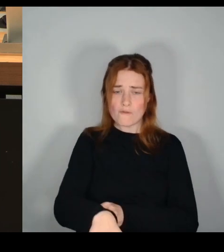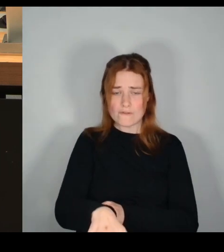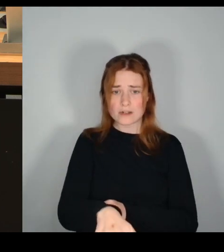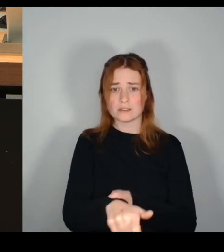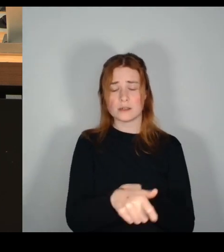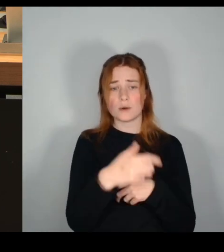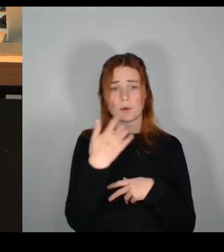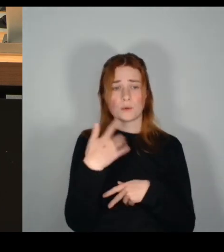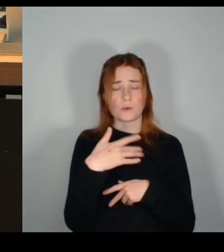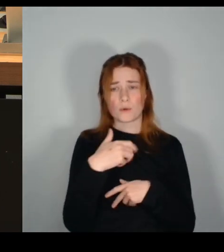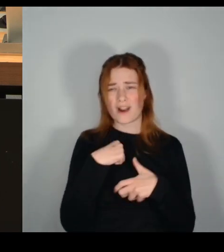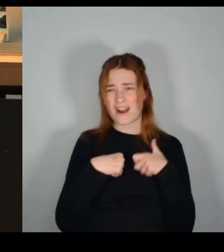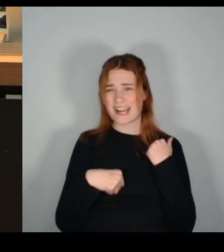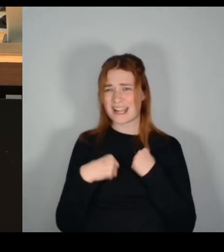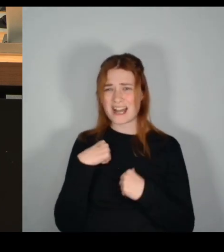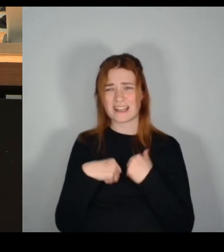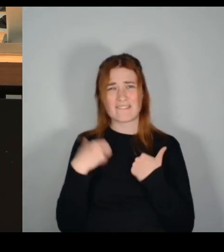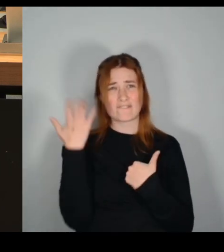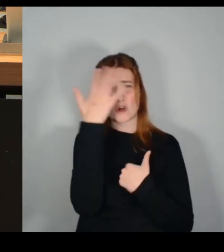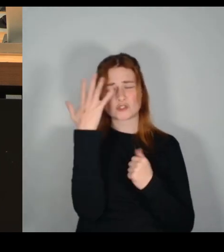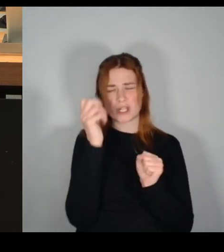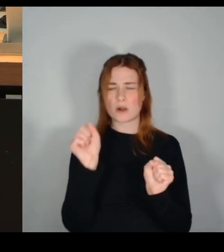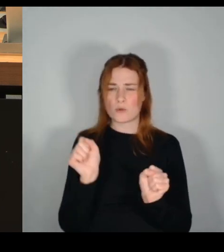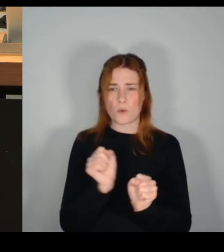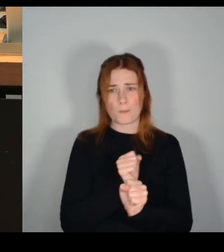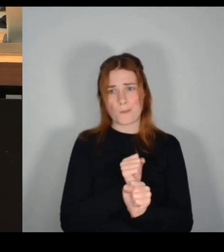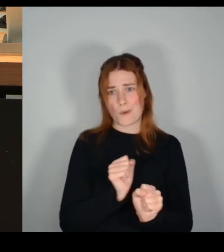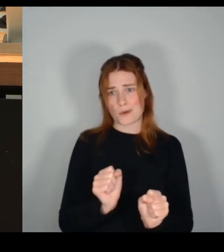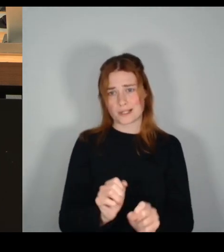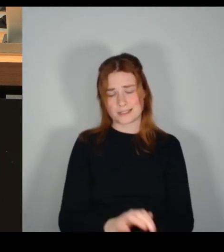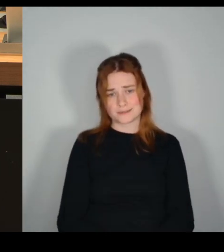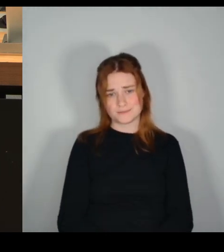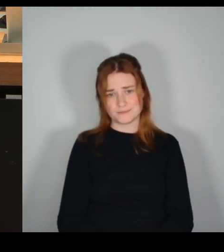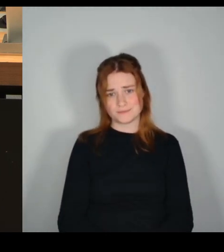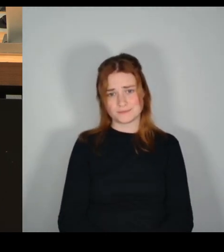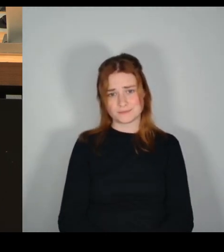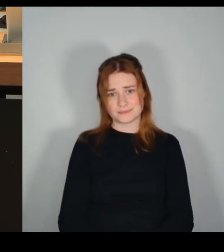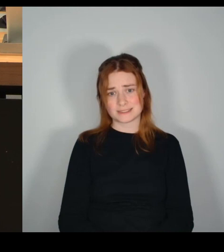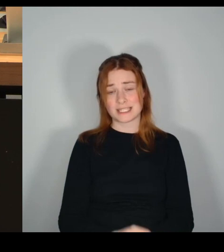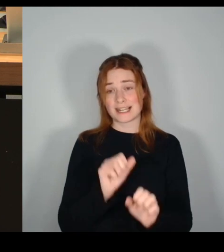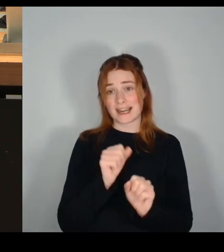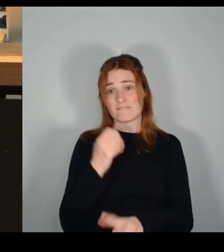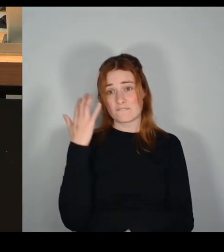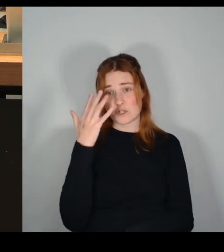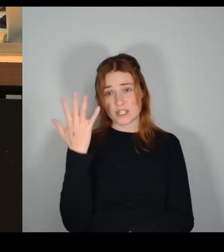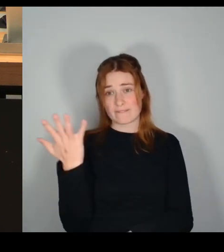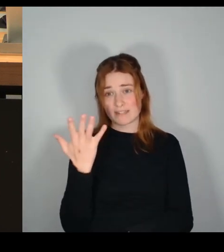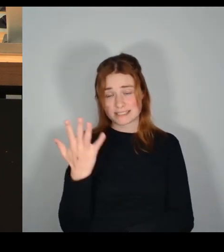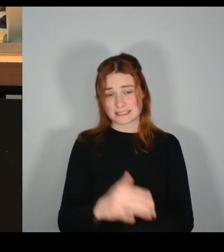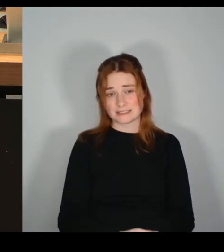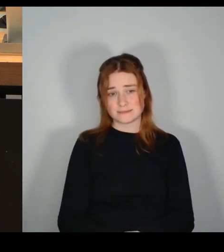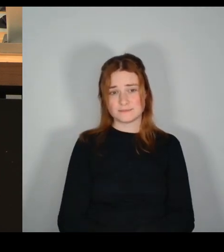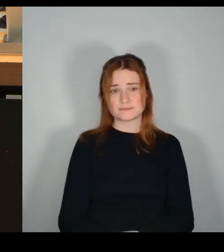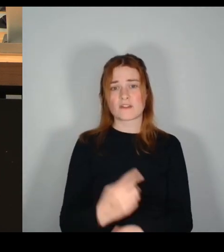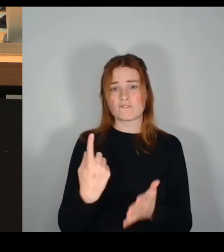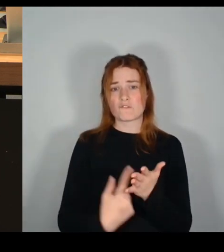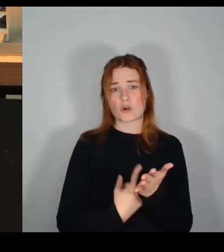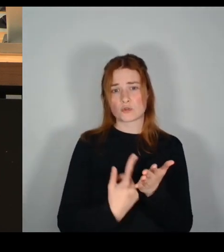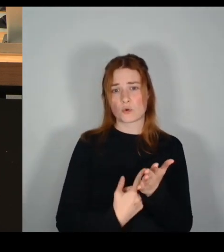Und ich kann auch nachvollziehen dass hier die Forderung kommt, Abschiebungen auszusetzen bzw nicht durchzuführen.